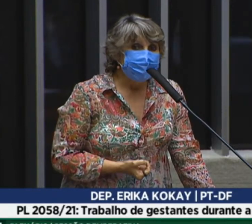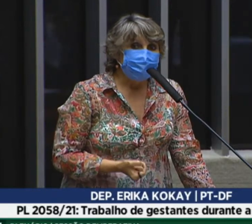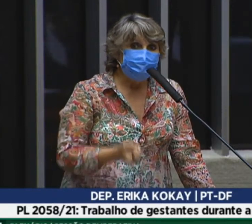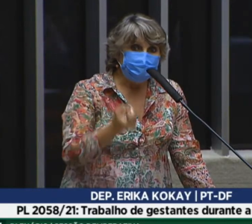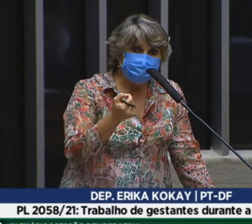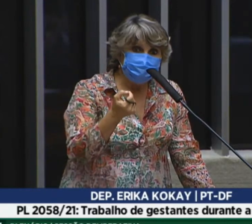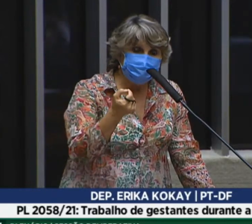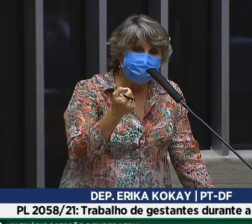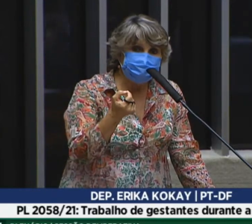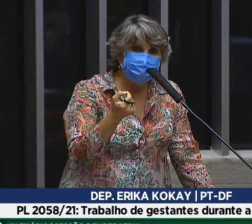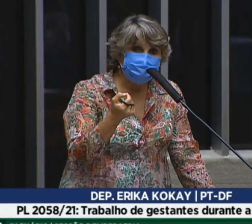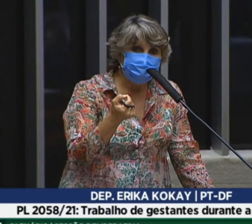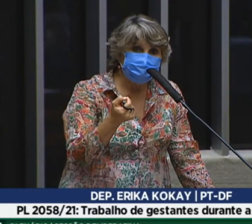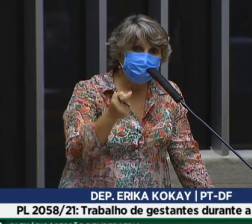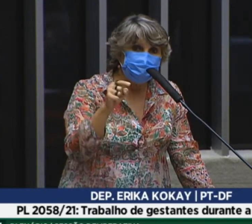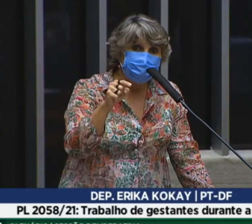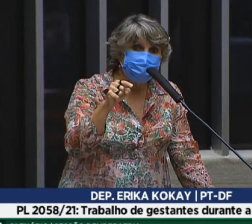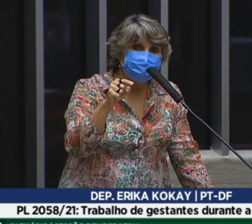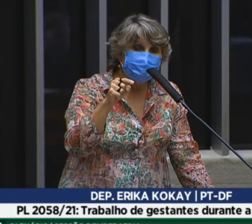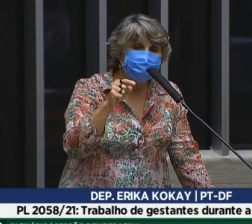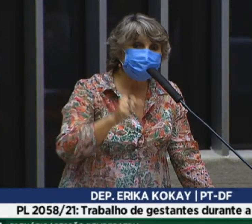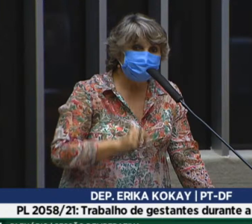VIVAS, SE ESTIVESSE... TIVÀSSEMOS AQUI UMA POLÍ